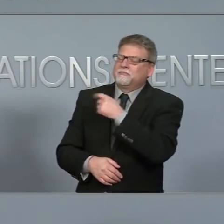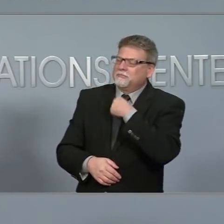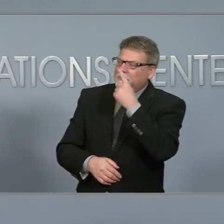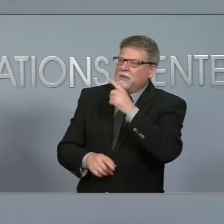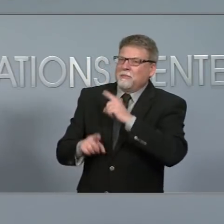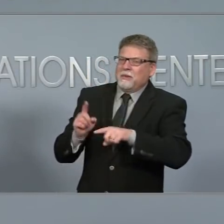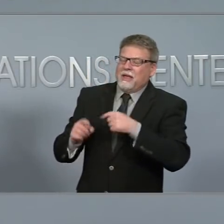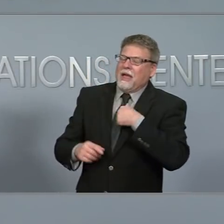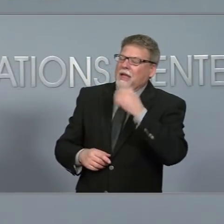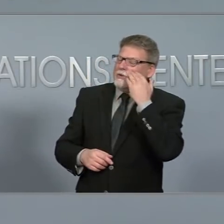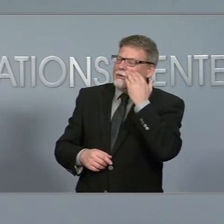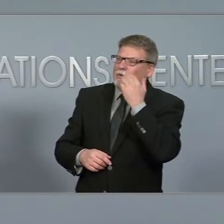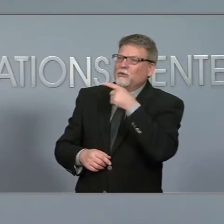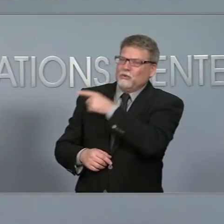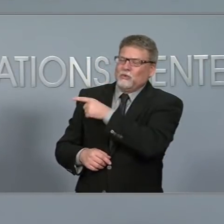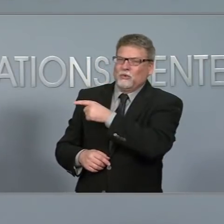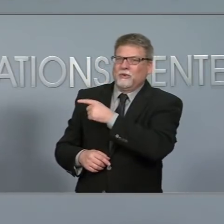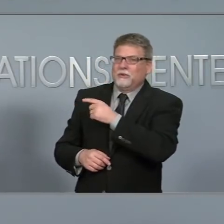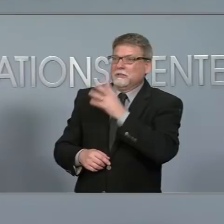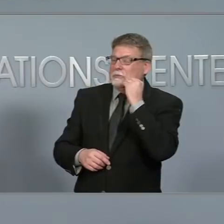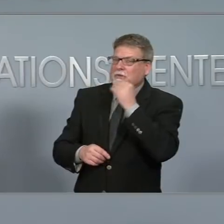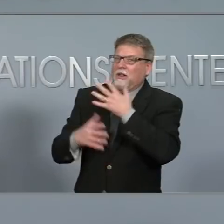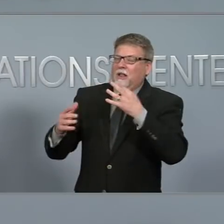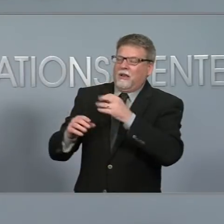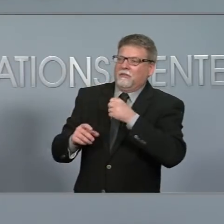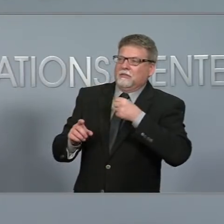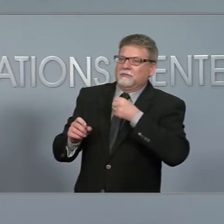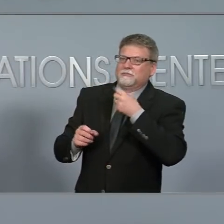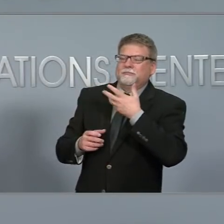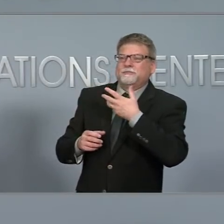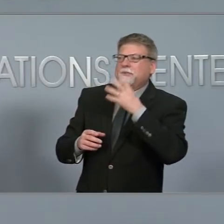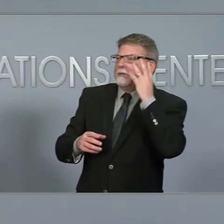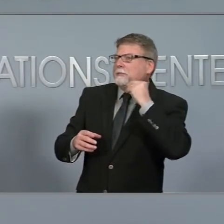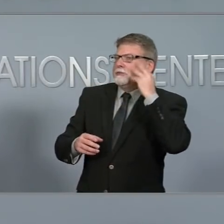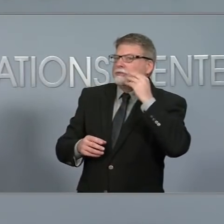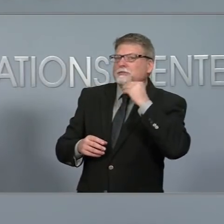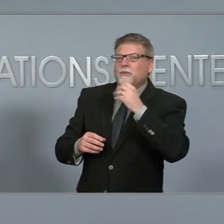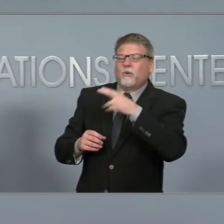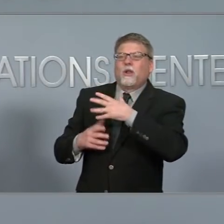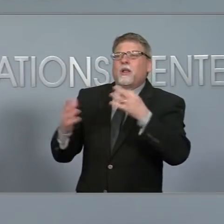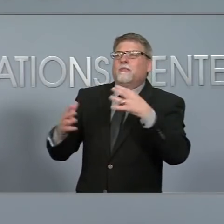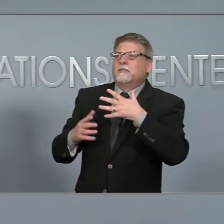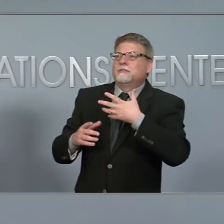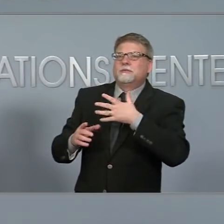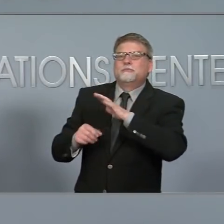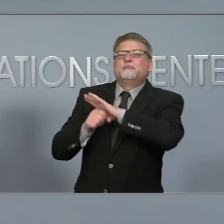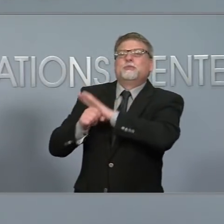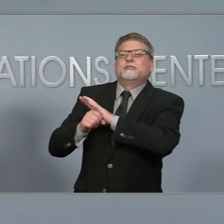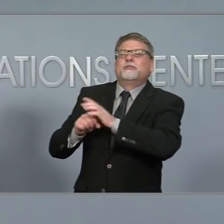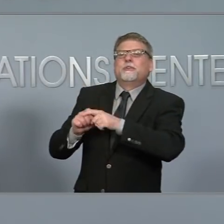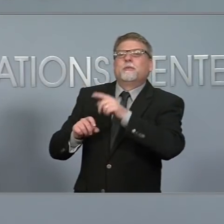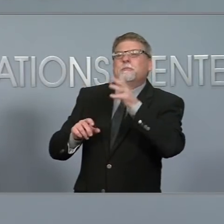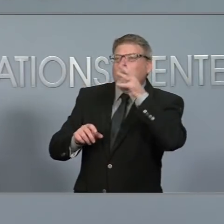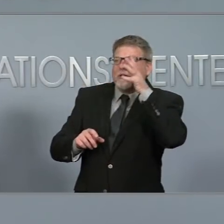Vamos a trabajar arduamente como la doctora con sal de ahí. El secretario quince